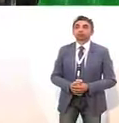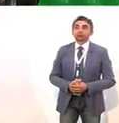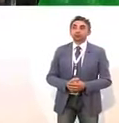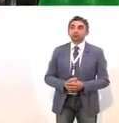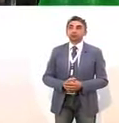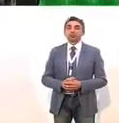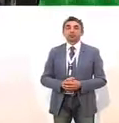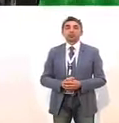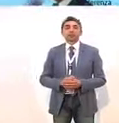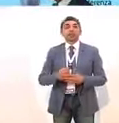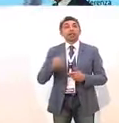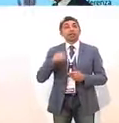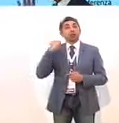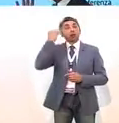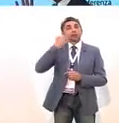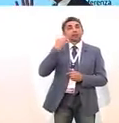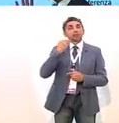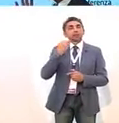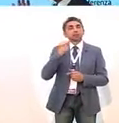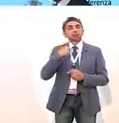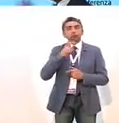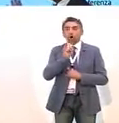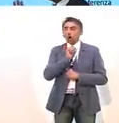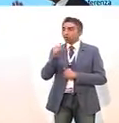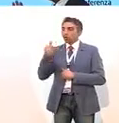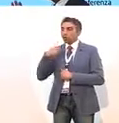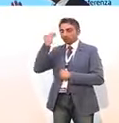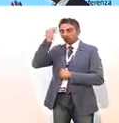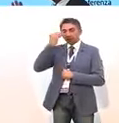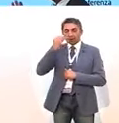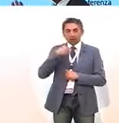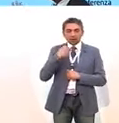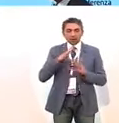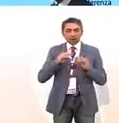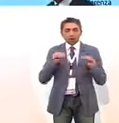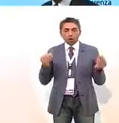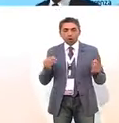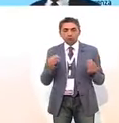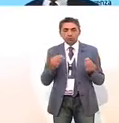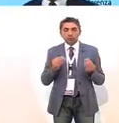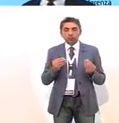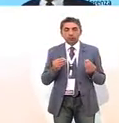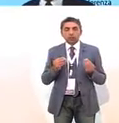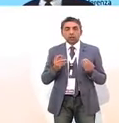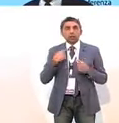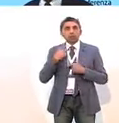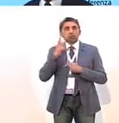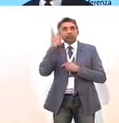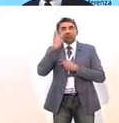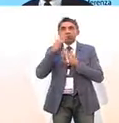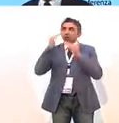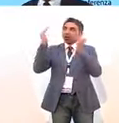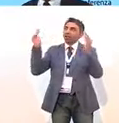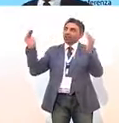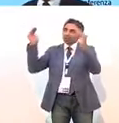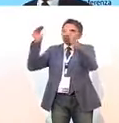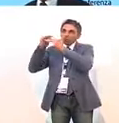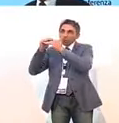i conti, ogni tanto, con quello che siamo. Perché noi andiamo avanti a testa bassa. Non ci rendiamo conto di un tramonto, non ci rendiamo conto della bellezza di ciò che